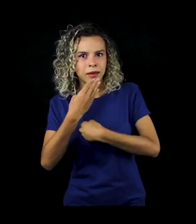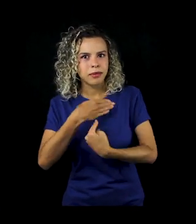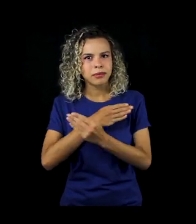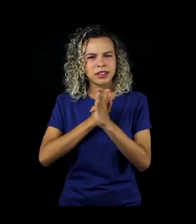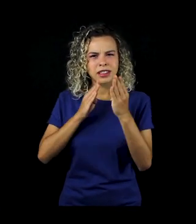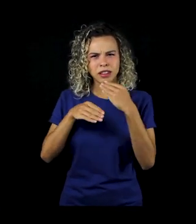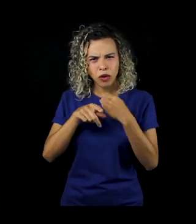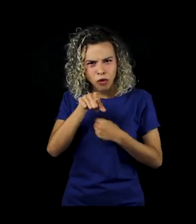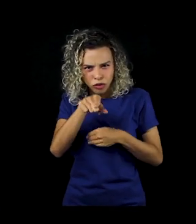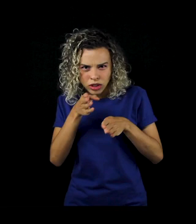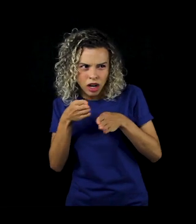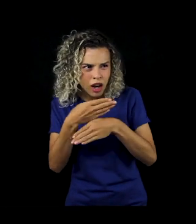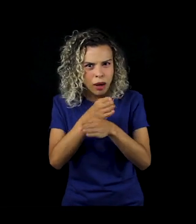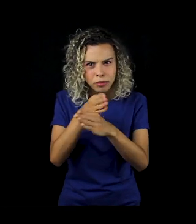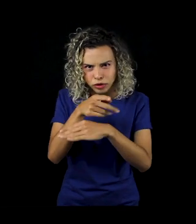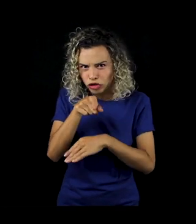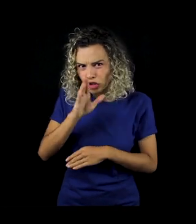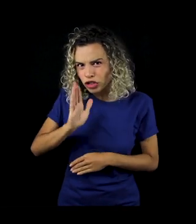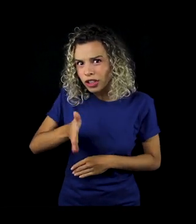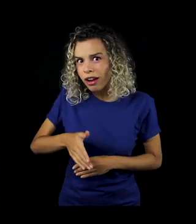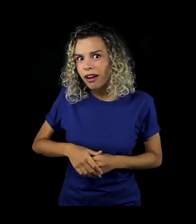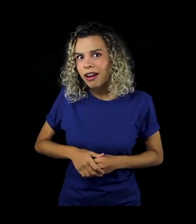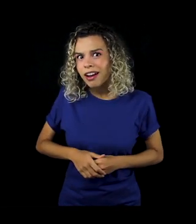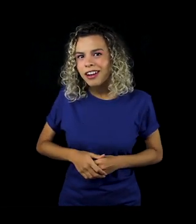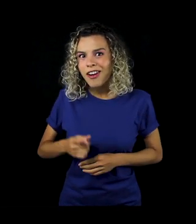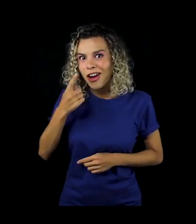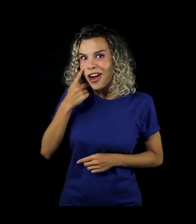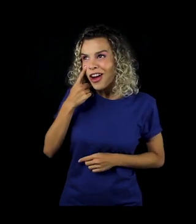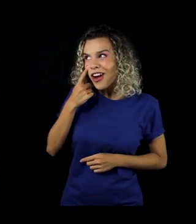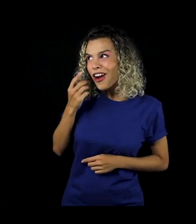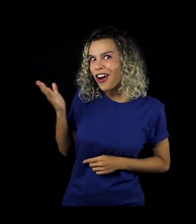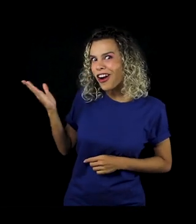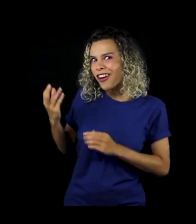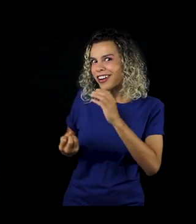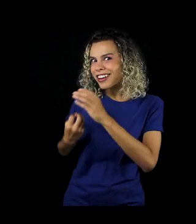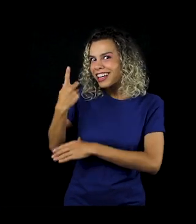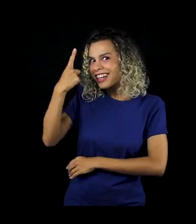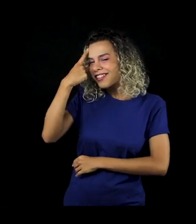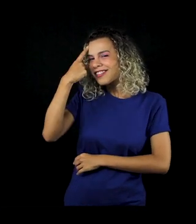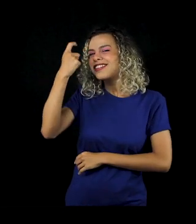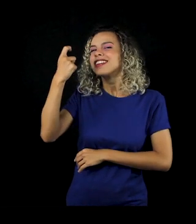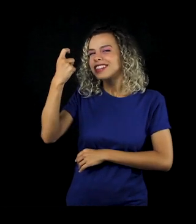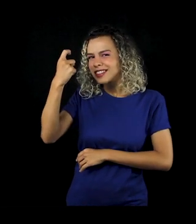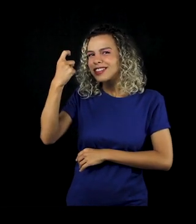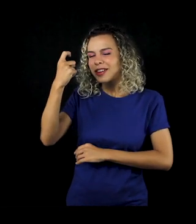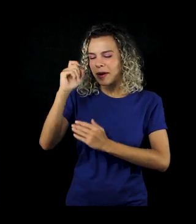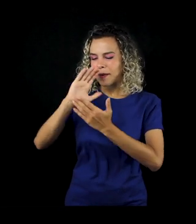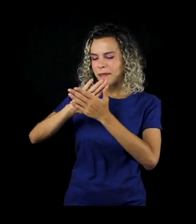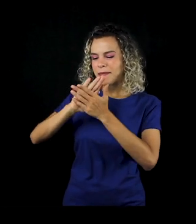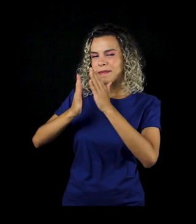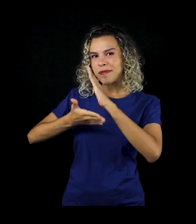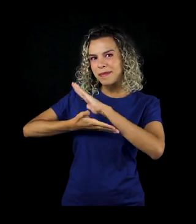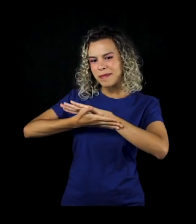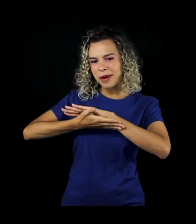Vocês já entraram em um labirinto? Olhem só este que a gente criou unindo mãos e pés.